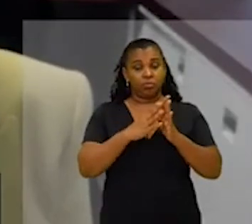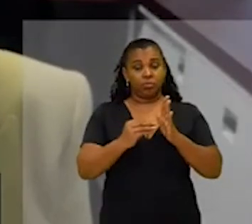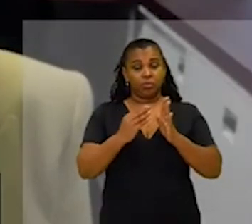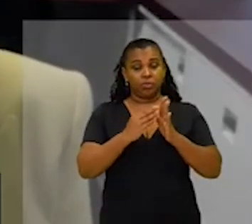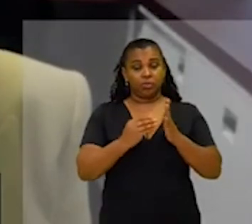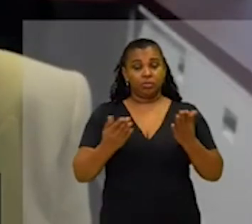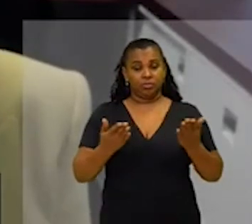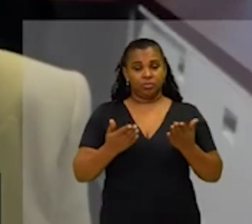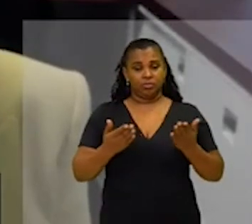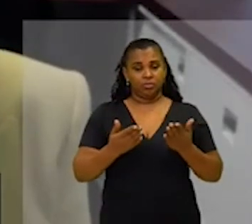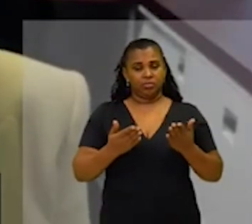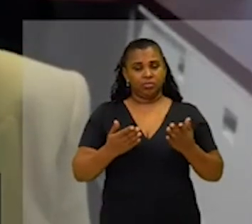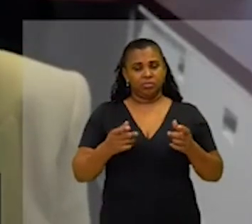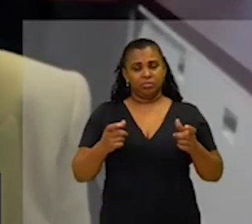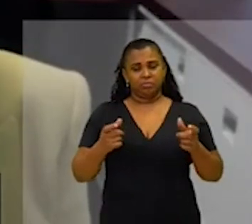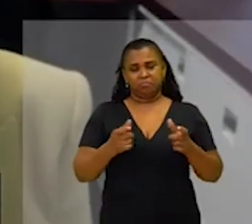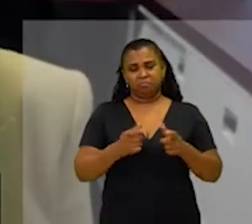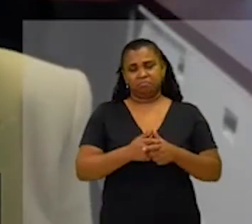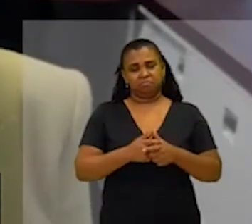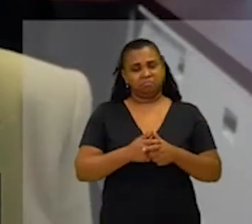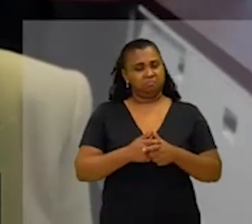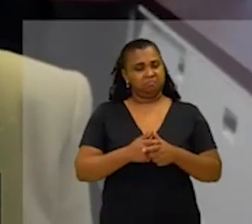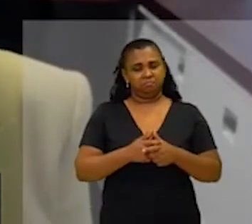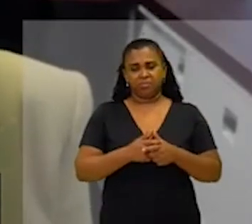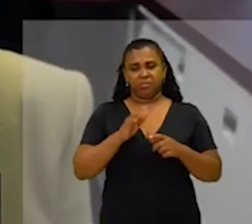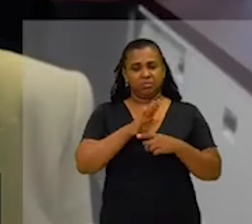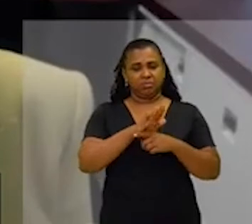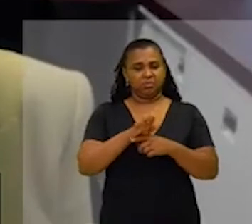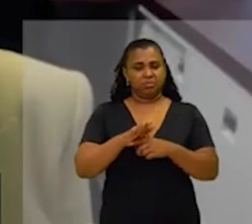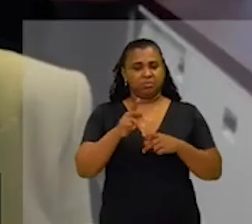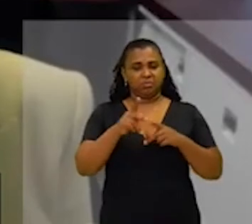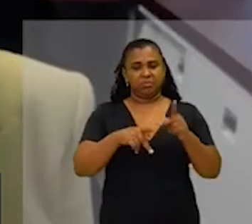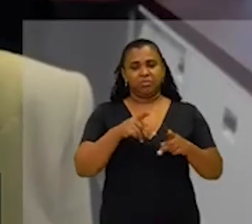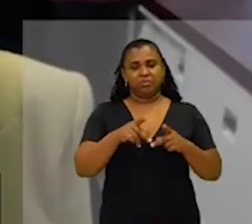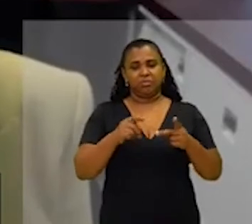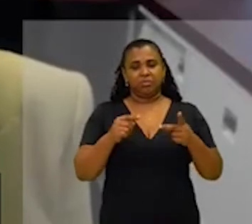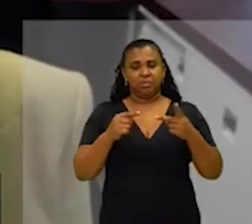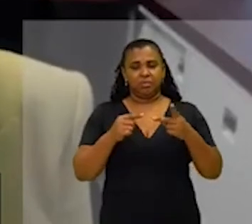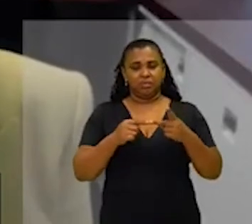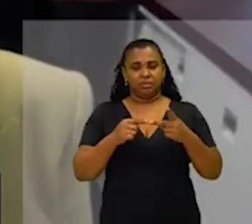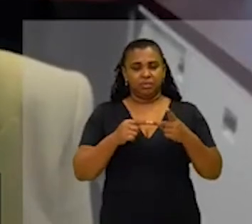atratividade para o cidadão a segunda série que é operacional disponível para prestação de contas